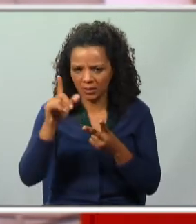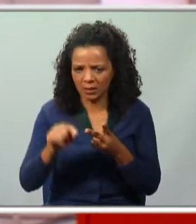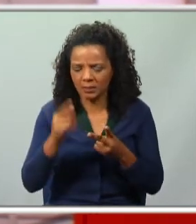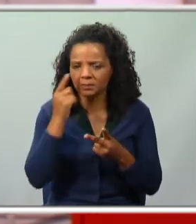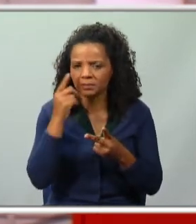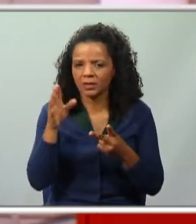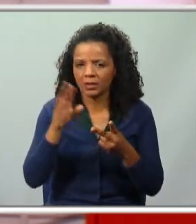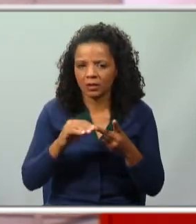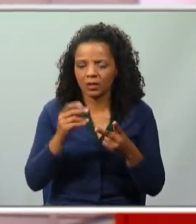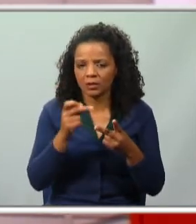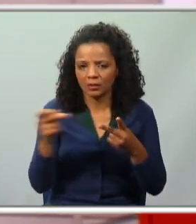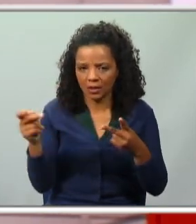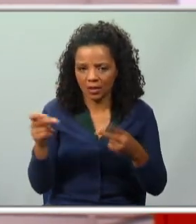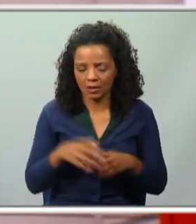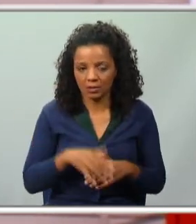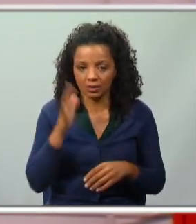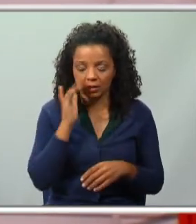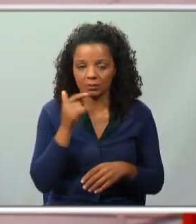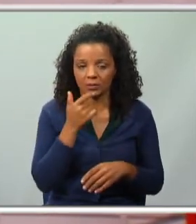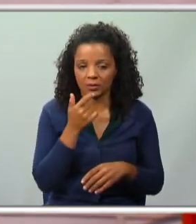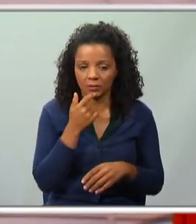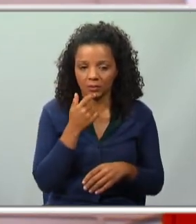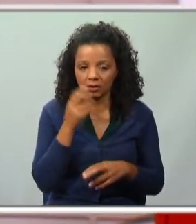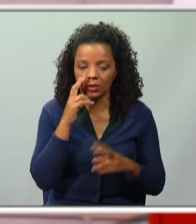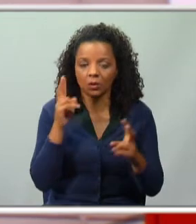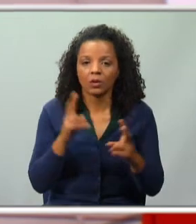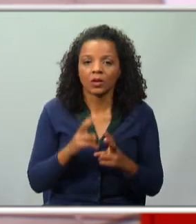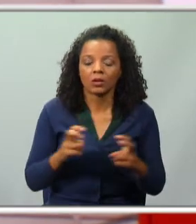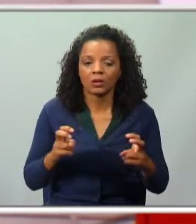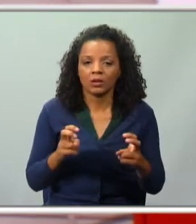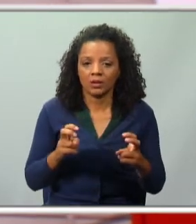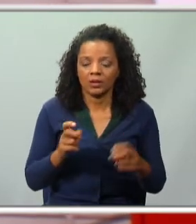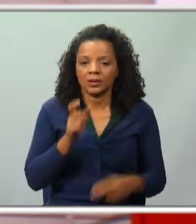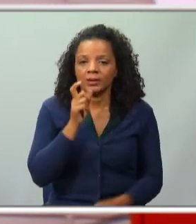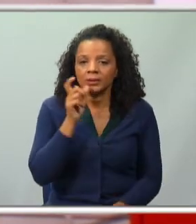mais uma frase e vamos entrar tentar perceber tentar encontrar a palavra que 再說一句，我們去試試意識到試著找到那個詞